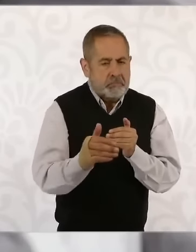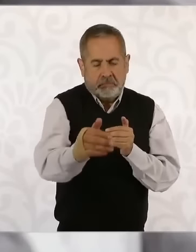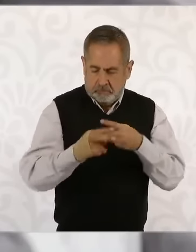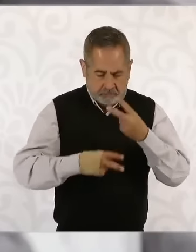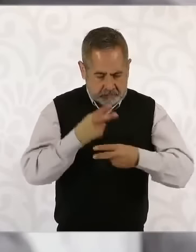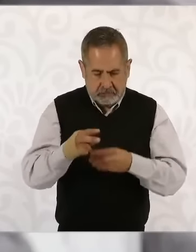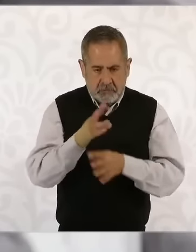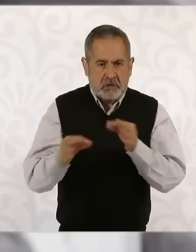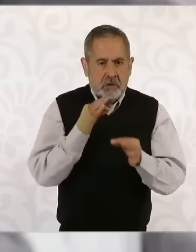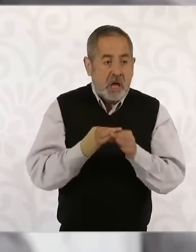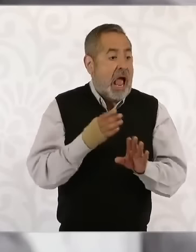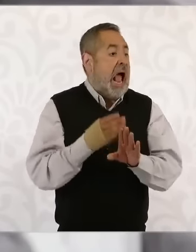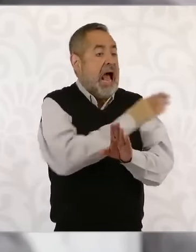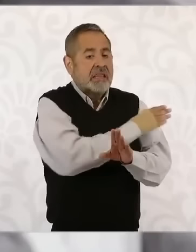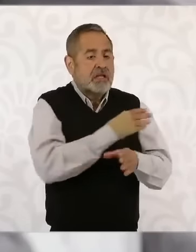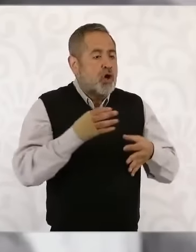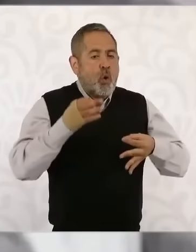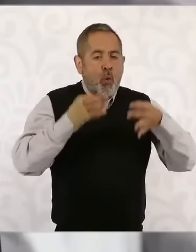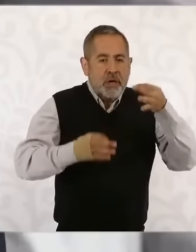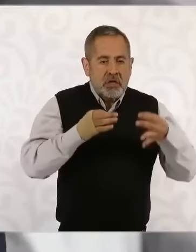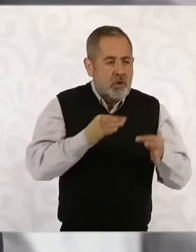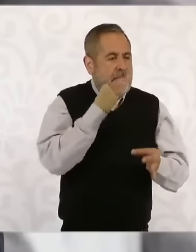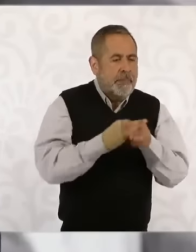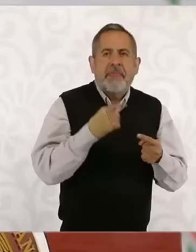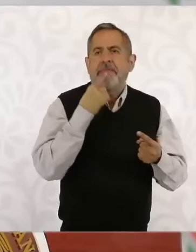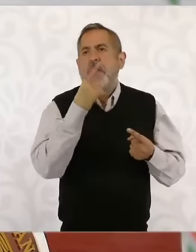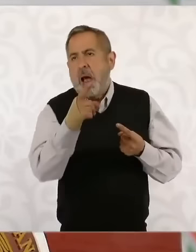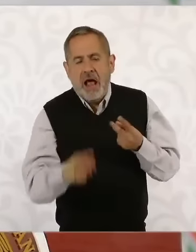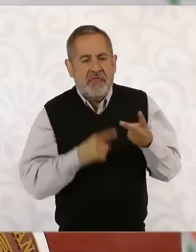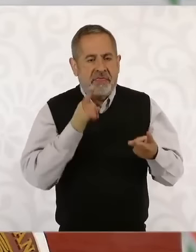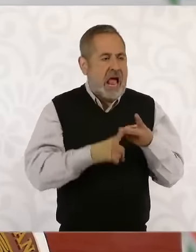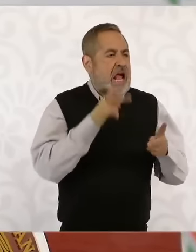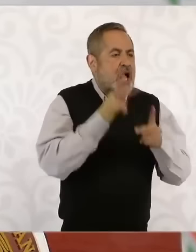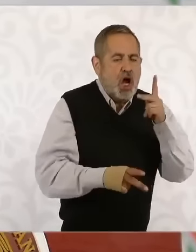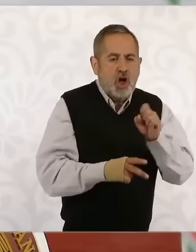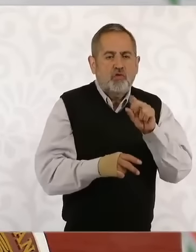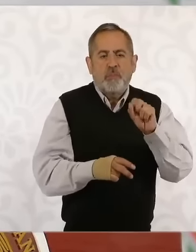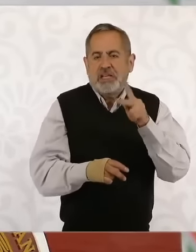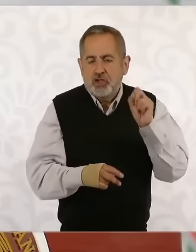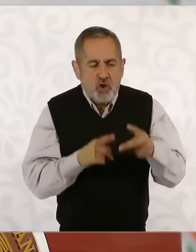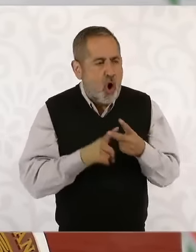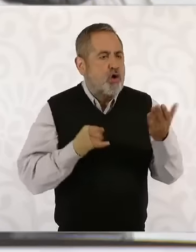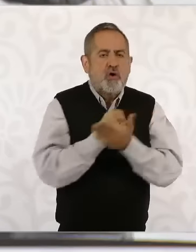concluido, es decir, la admisión de la demanda, la suspensión, la resolución de algún recurso,